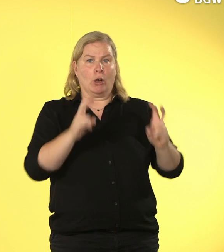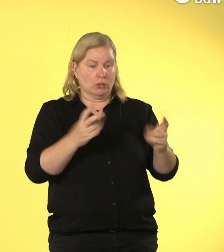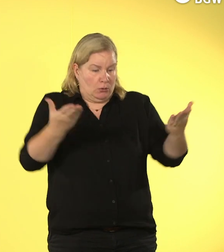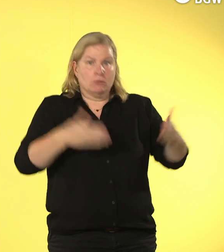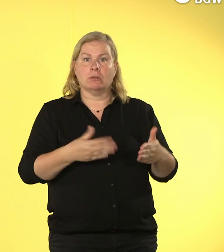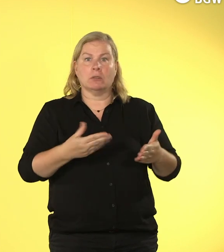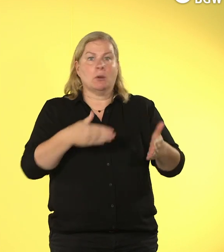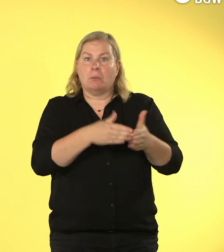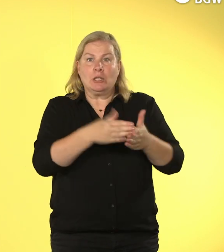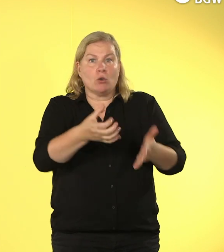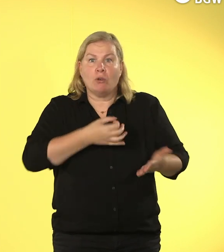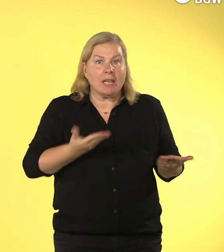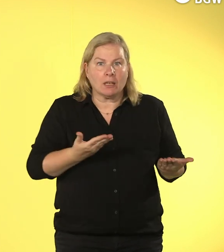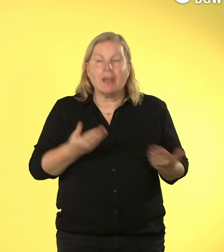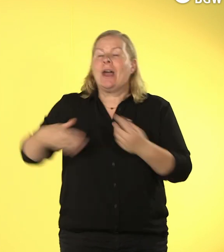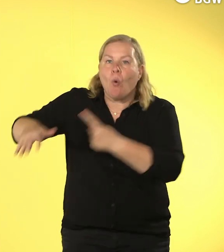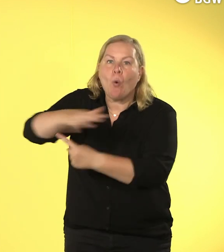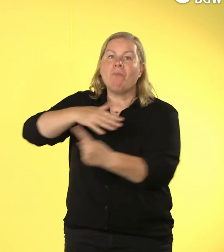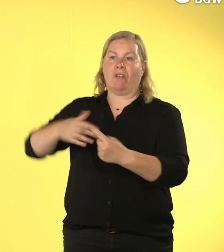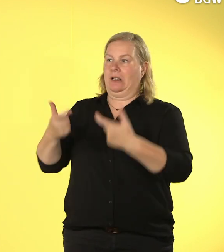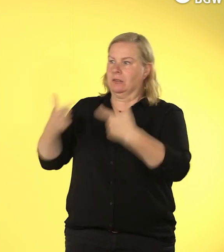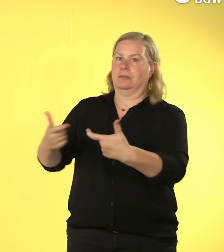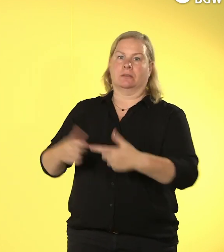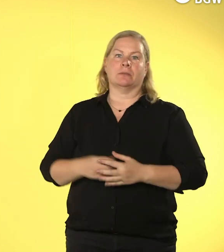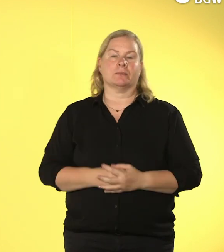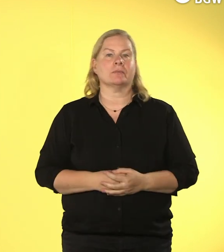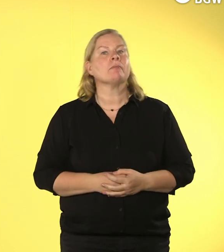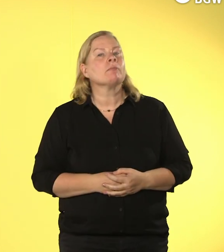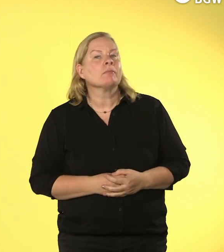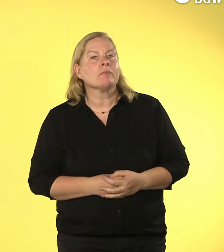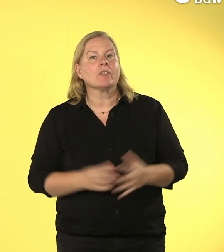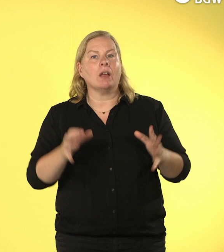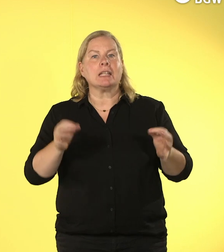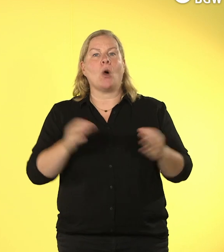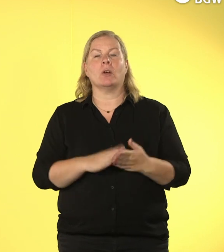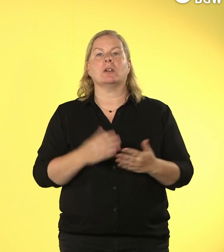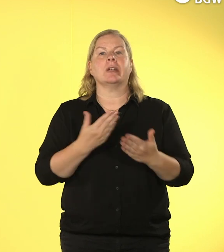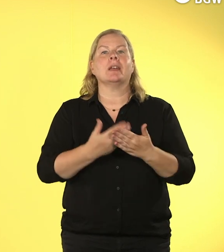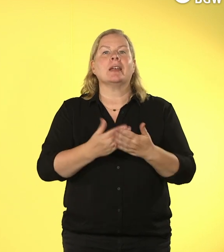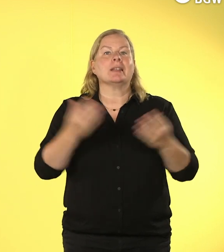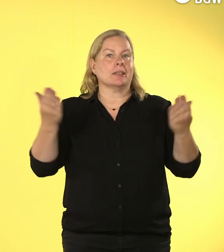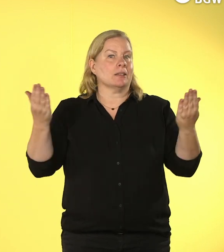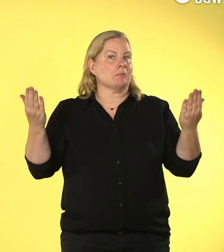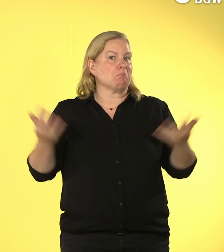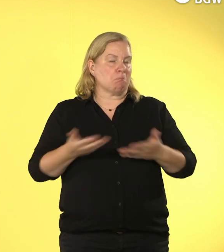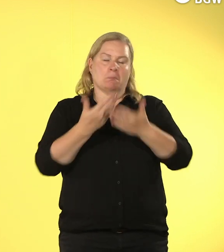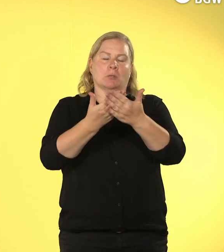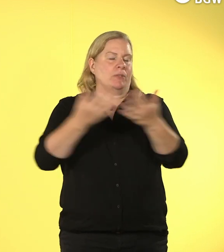Ja, genau. Es ist tatsächlich so. Wenn ich ...